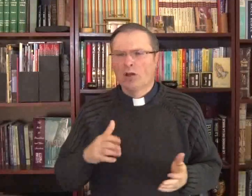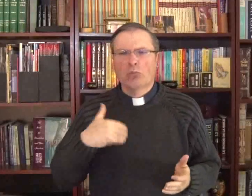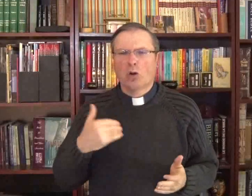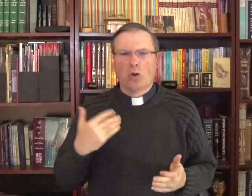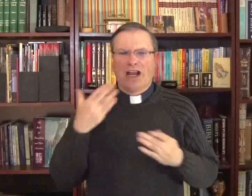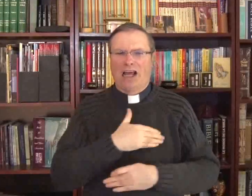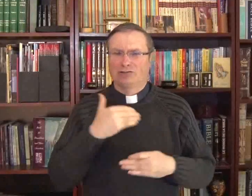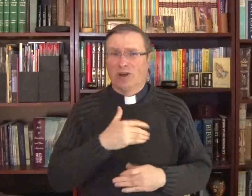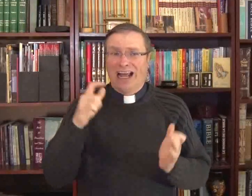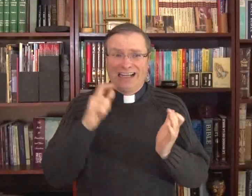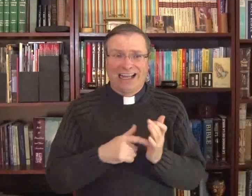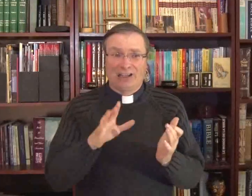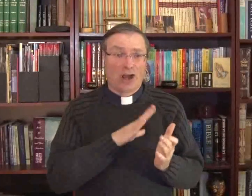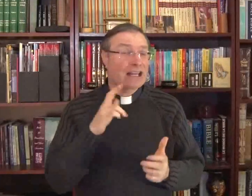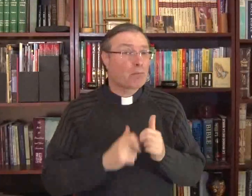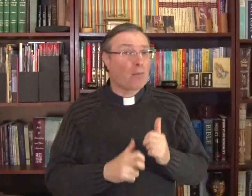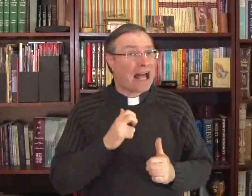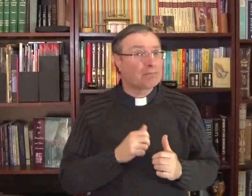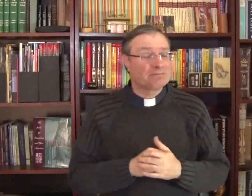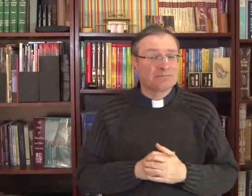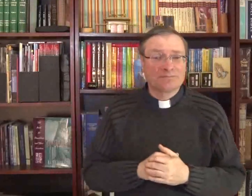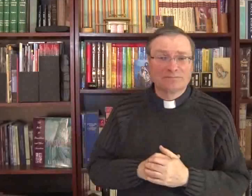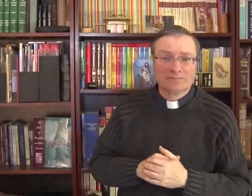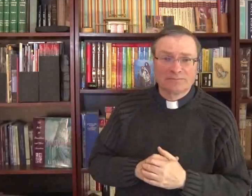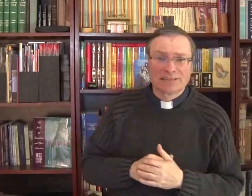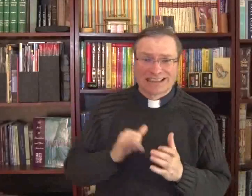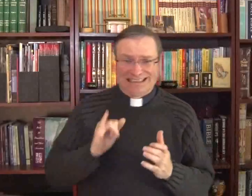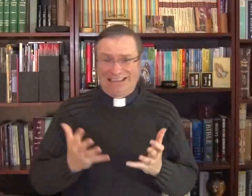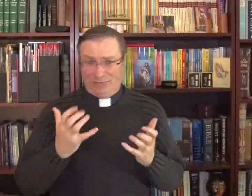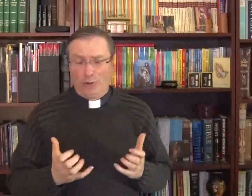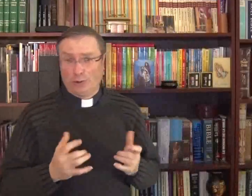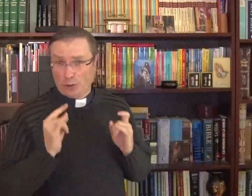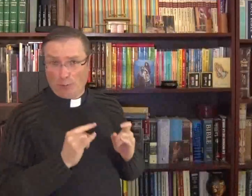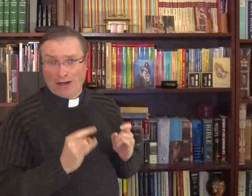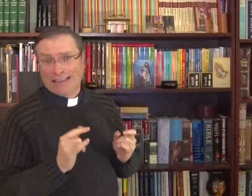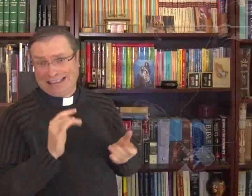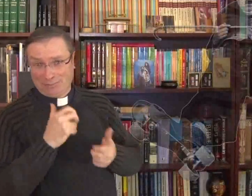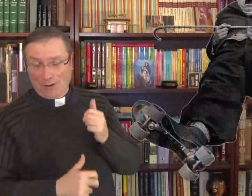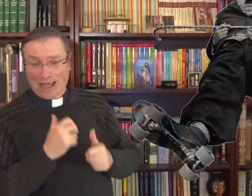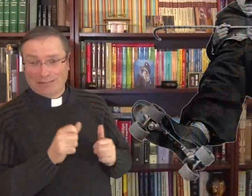Pourquoi la joie quand il a y des problèmes? Est-ce qu'il veut qu’on se moque des problèmes